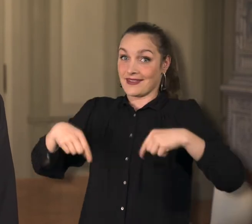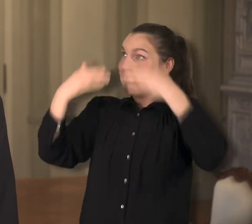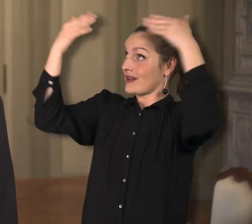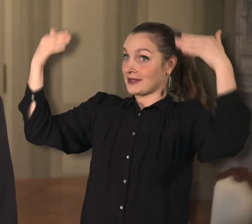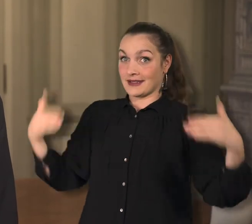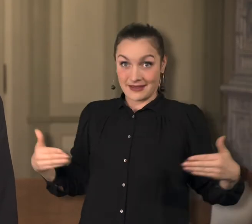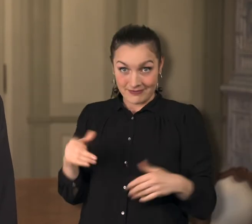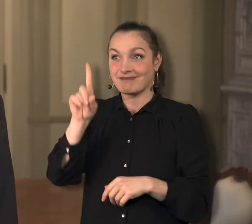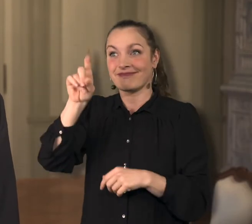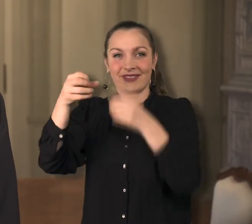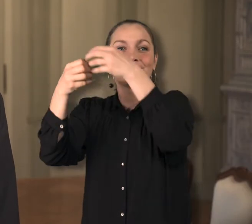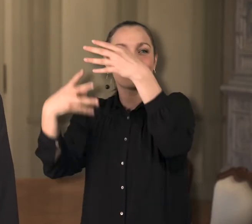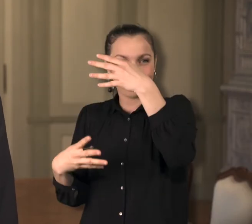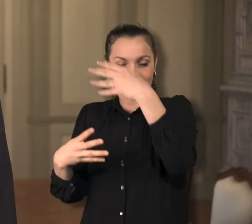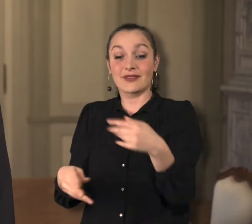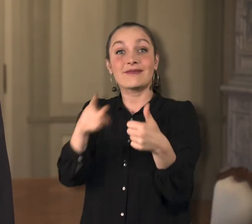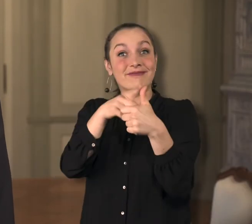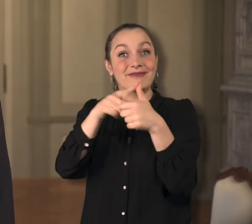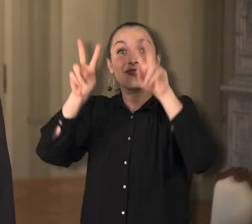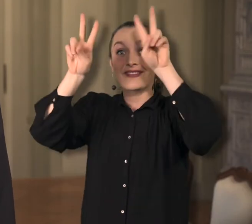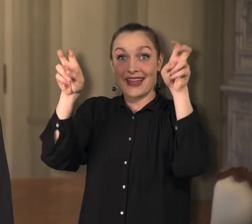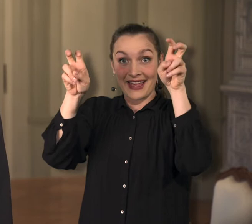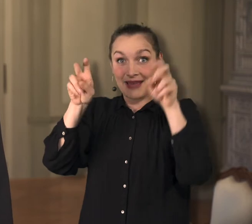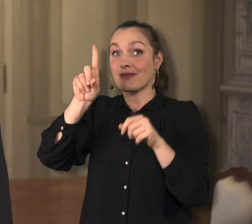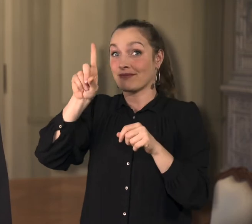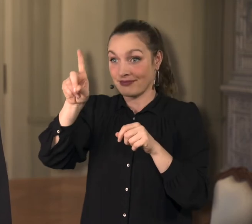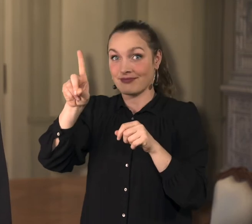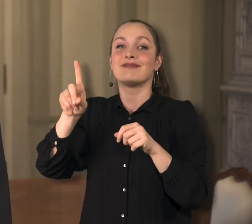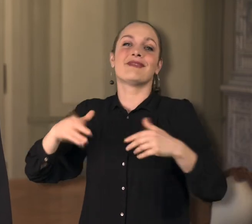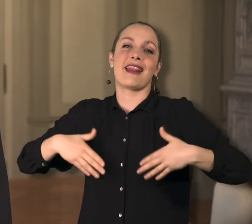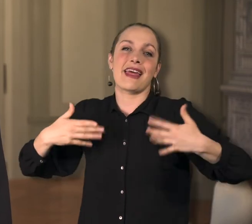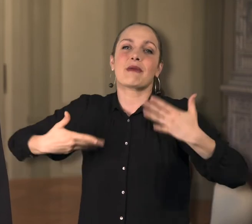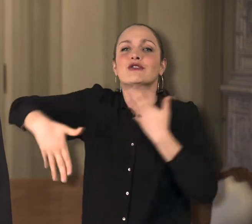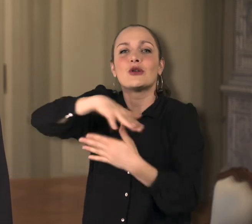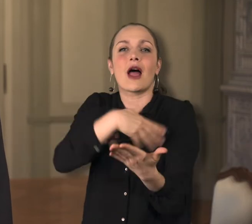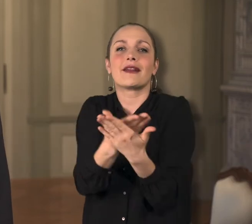Unter «Themen» finden Sie Informationen zum Leben in Bern und zu sozialen Angeboten.